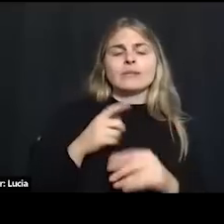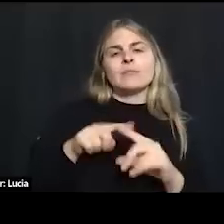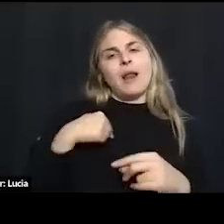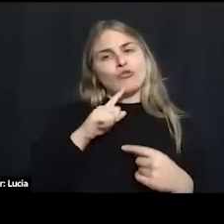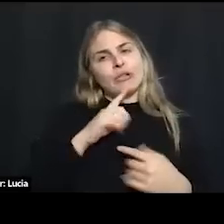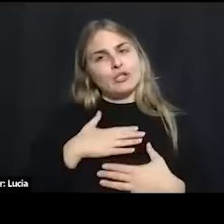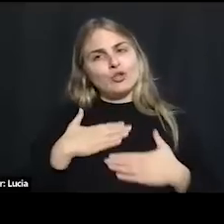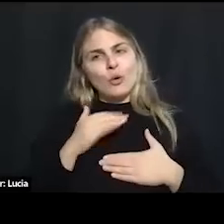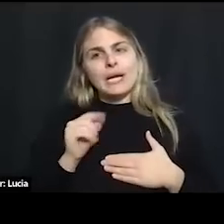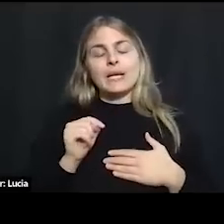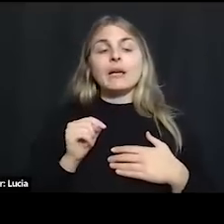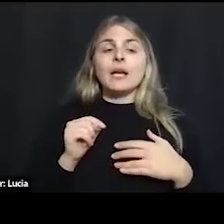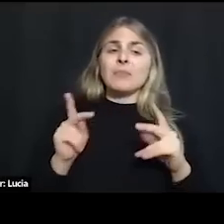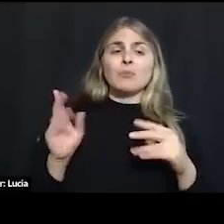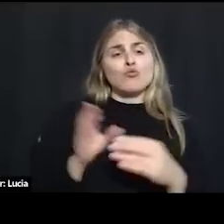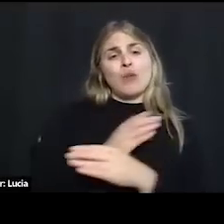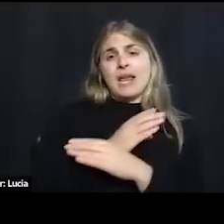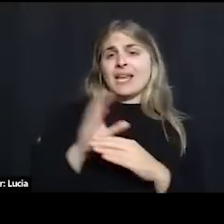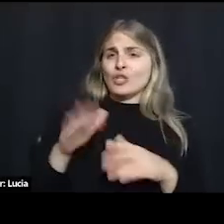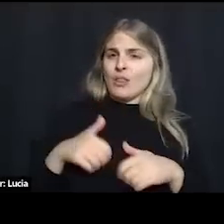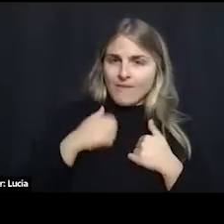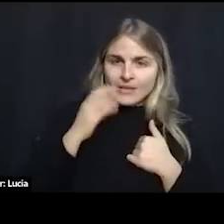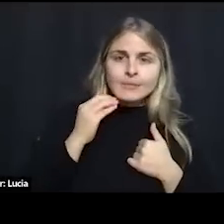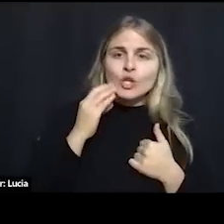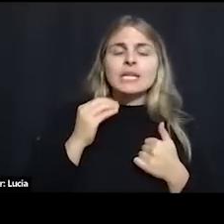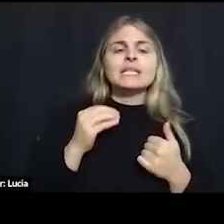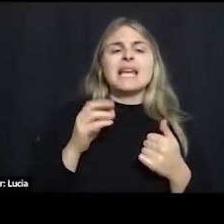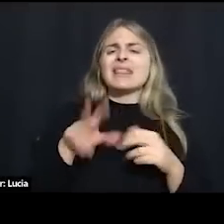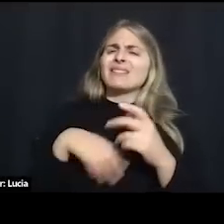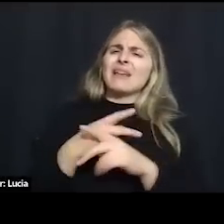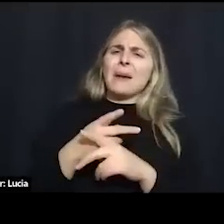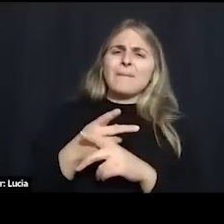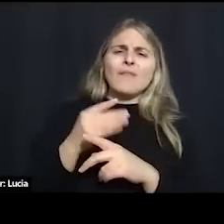Las personas varían en sus experiencias de vida y el tipo de sinhogarismo que experimentaron.